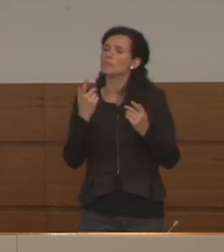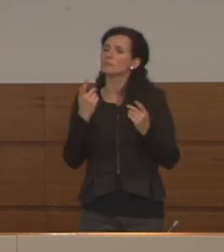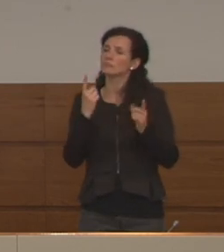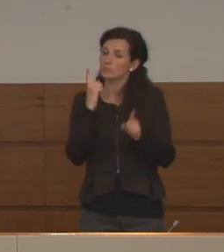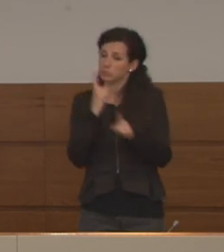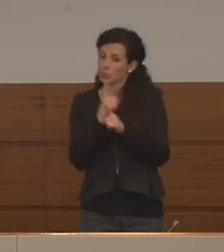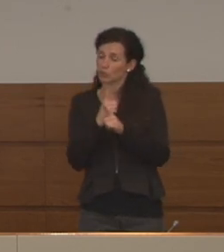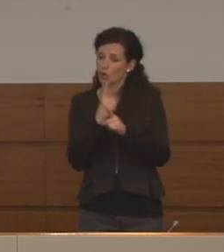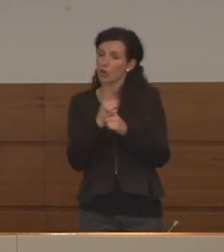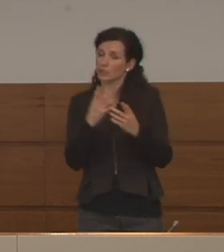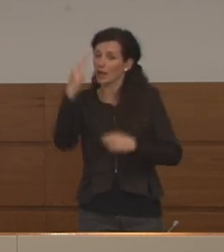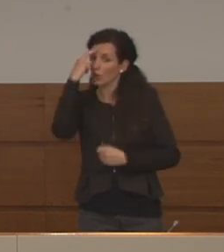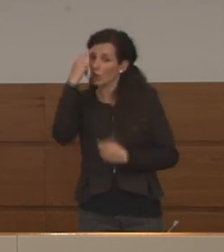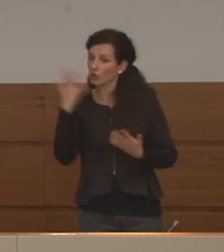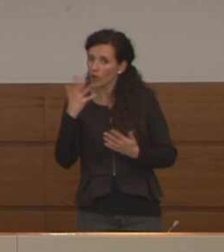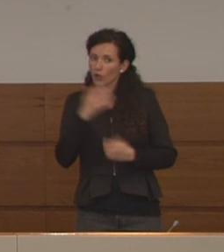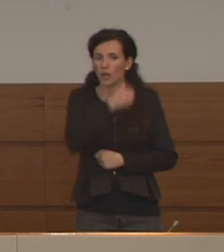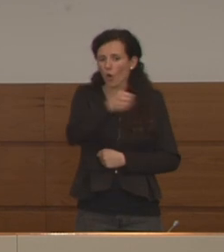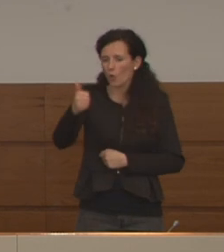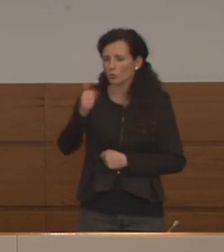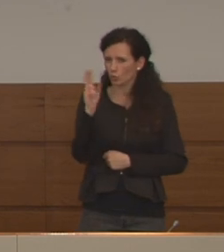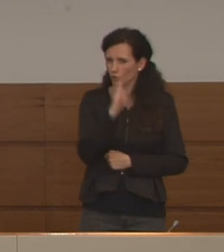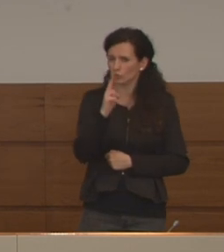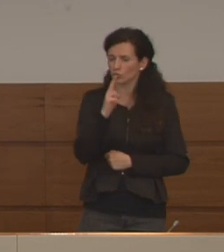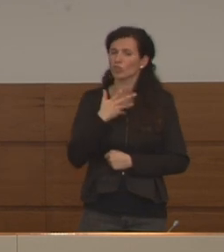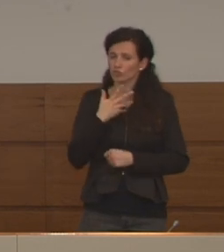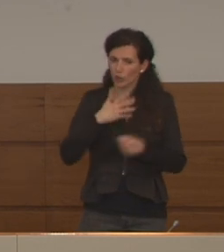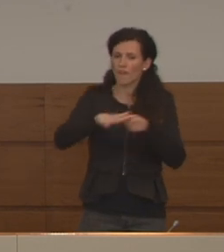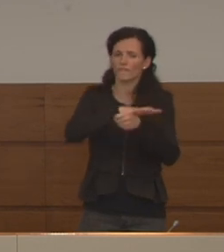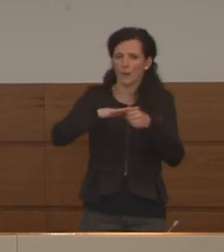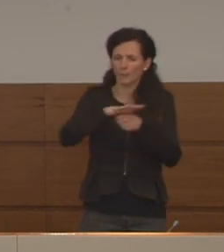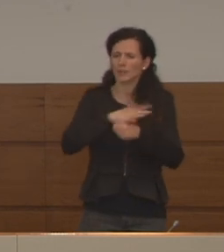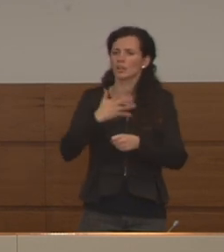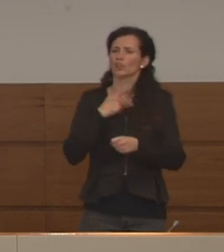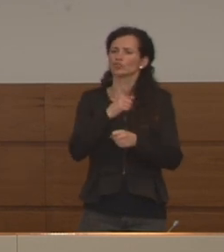dierto questi numeri ci sono storie di persone che sono morte spaventate e in